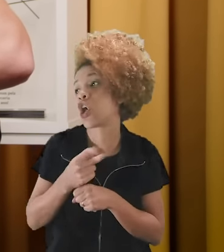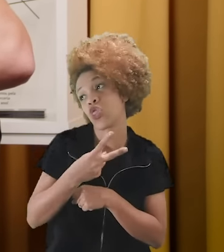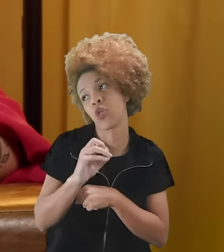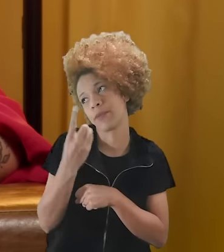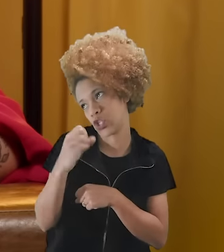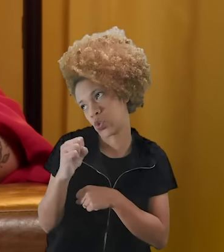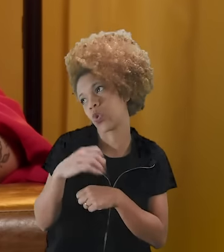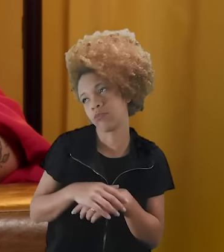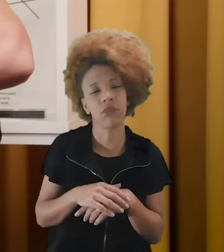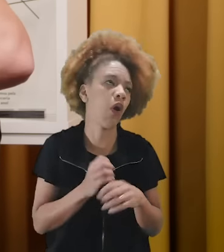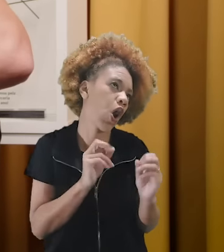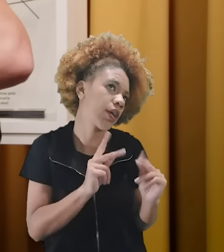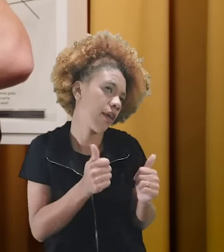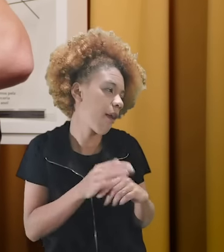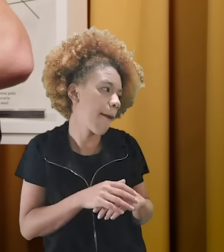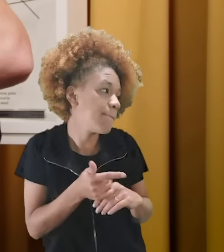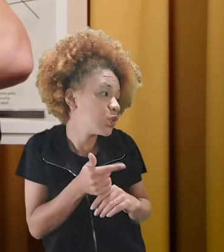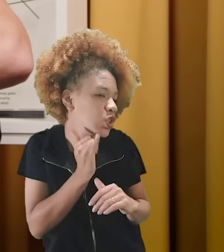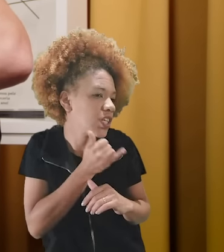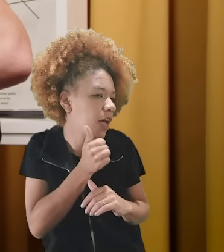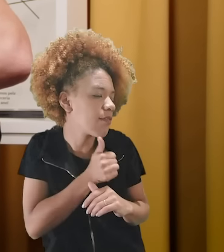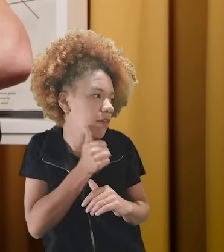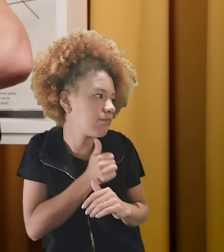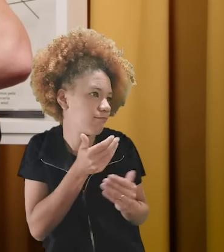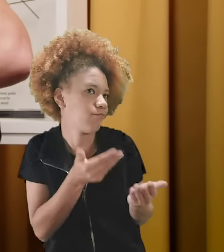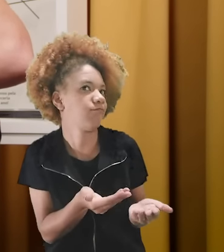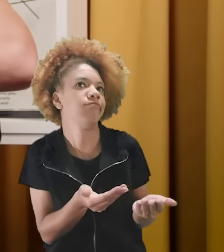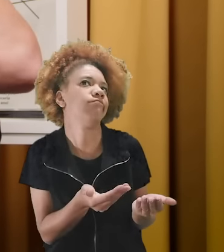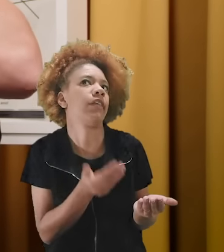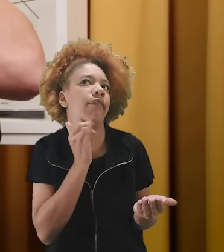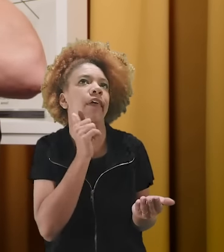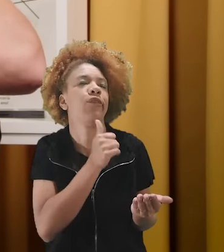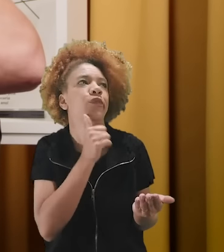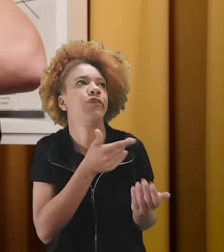em 2018 2018 Mas tudo bem mesmo assim 2018 eu não tinha nem narradora feminina né narradora feminina